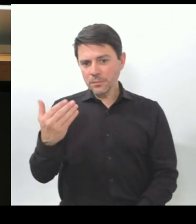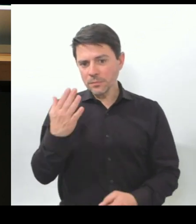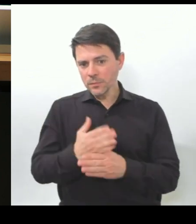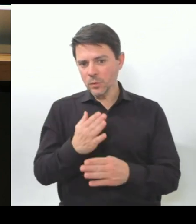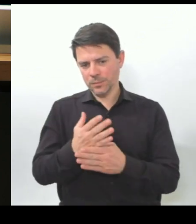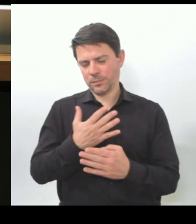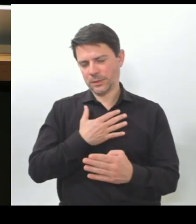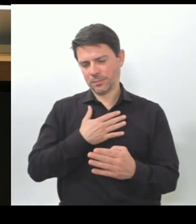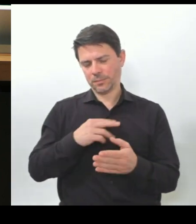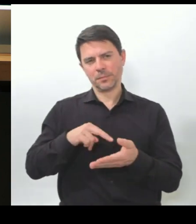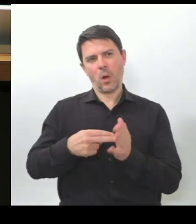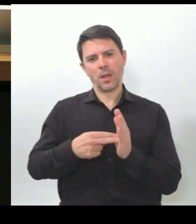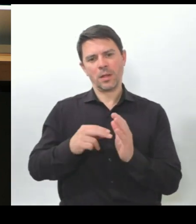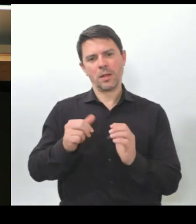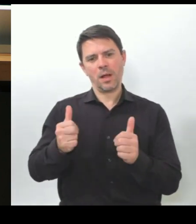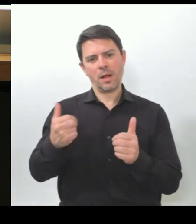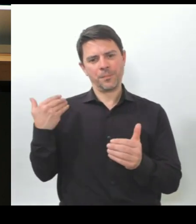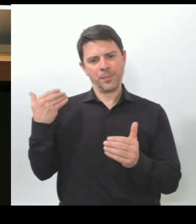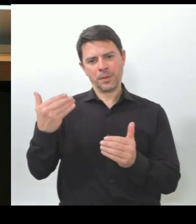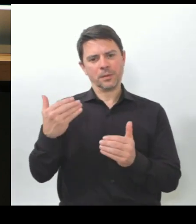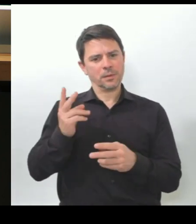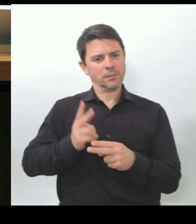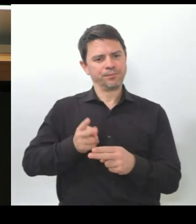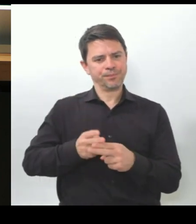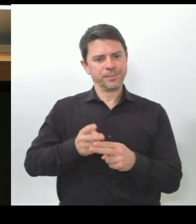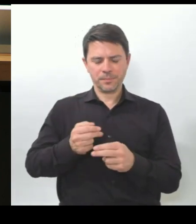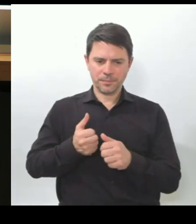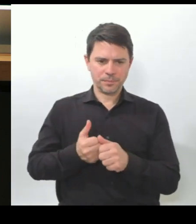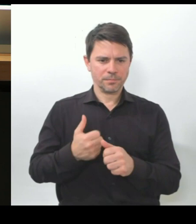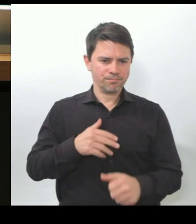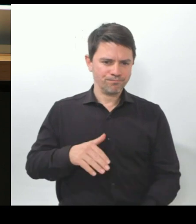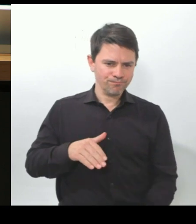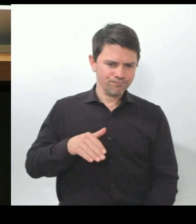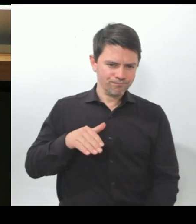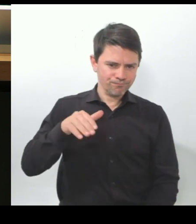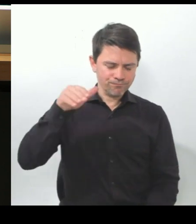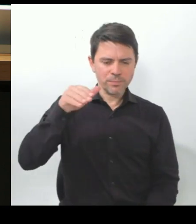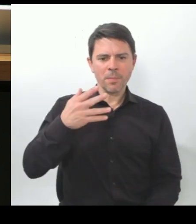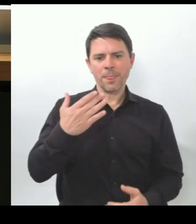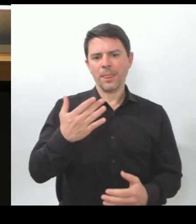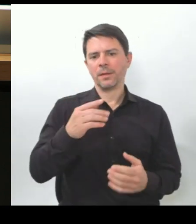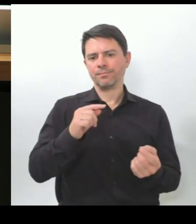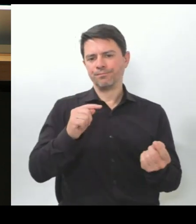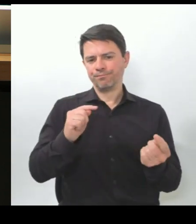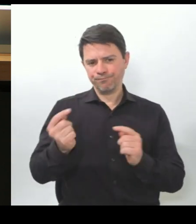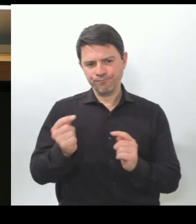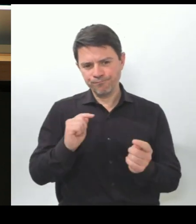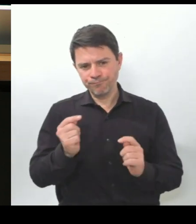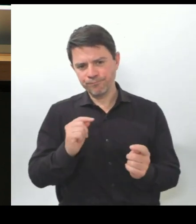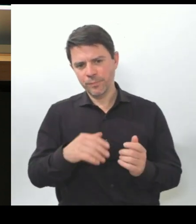In der Tat ist es nicht so, dass die TVO in der Legislatur 11 bis 16 fertig geplant war und